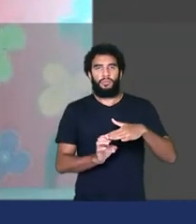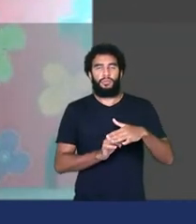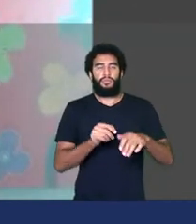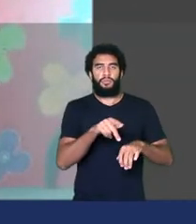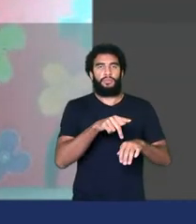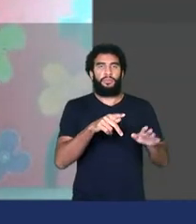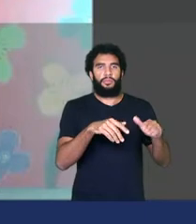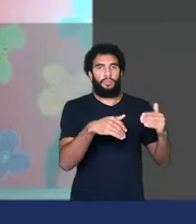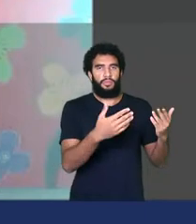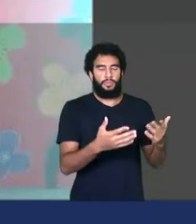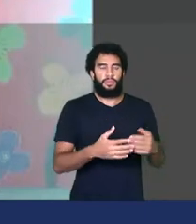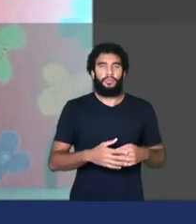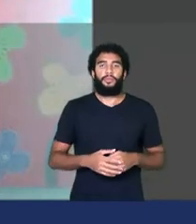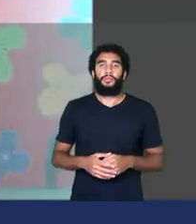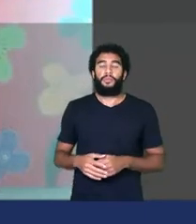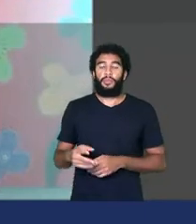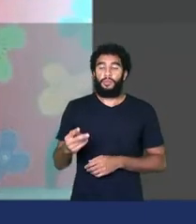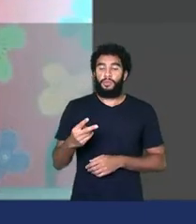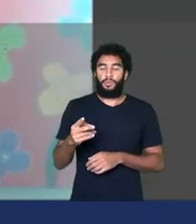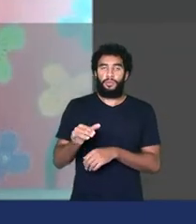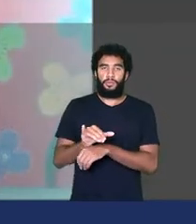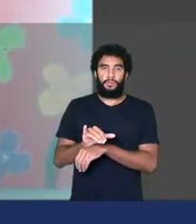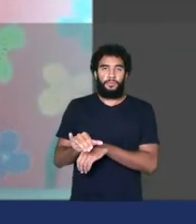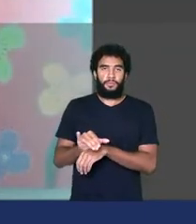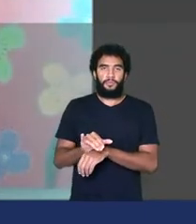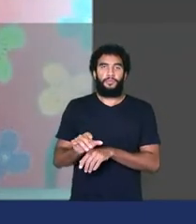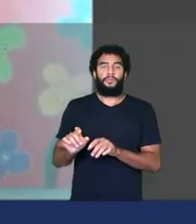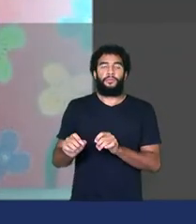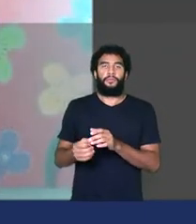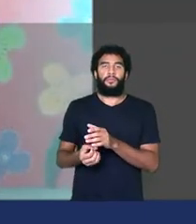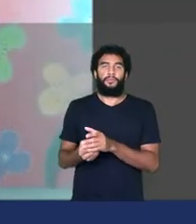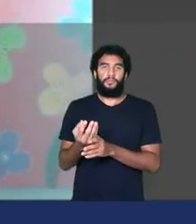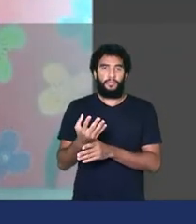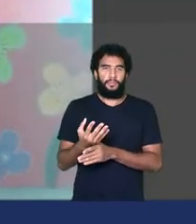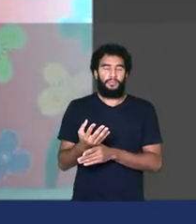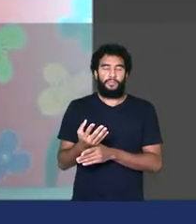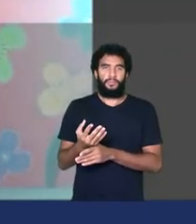NOSSO. ENFRENTANDO AS MULTINACIONAIS. E ELE CRIA A